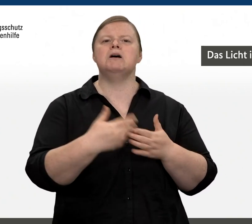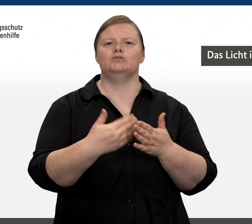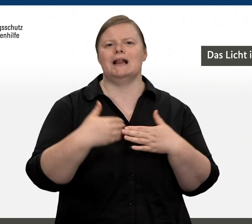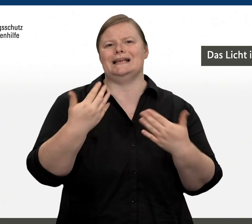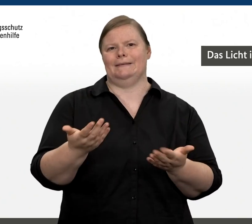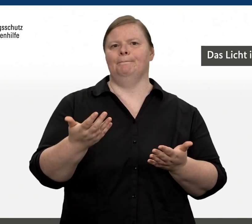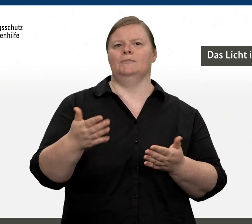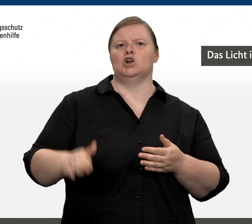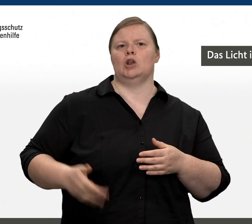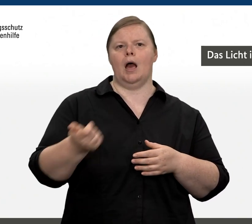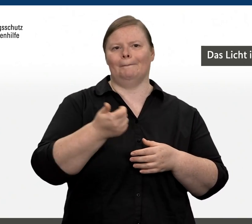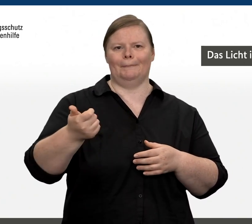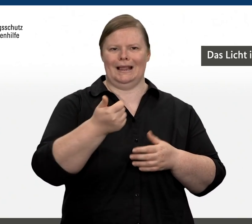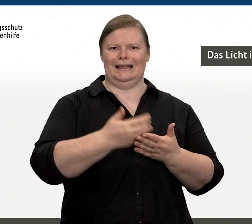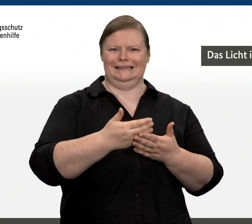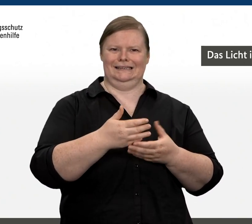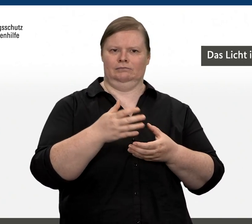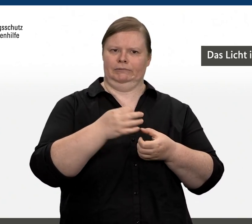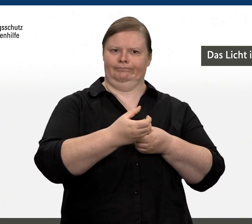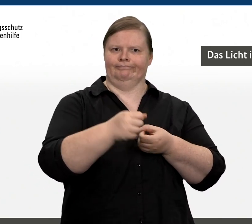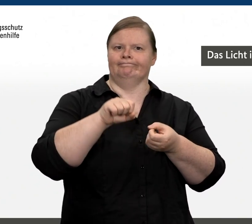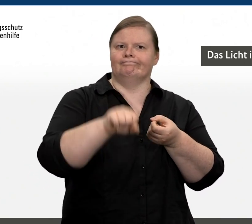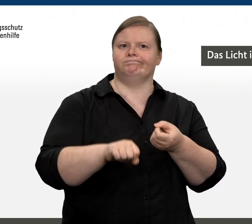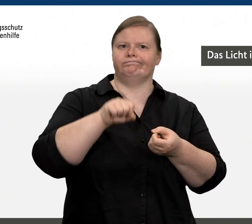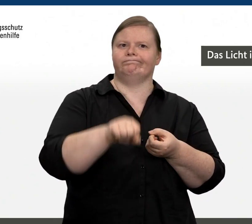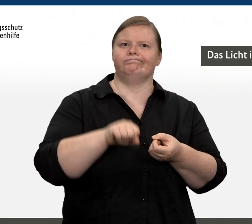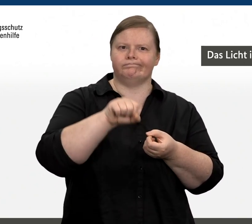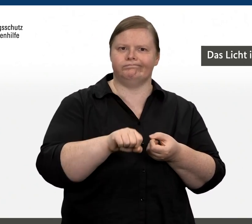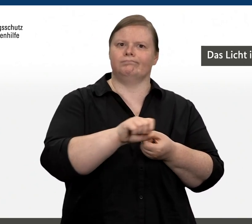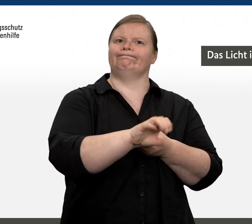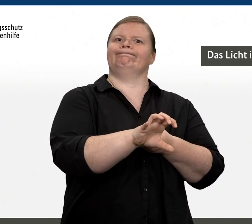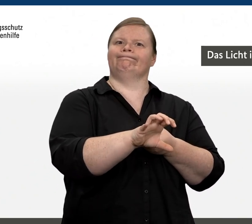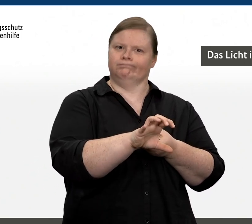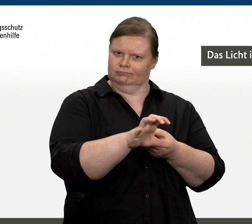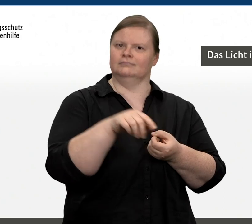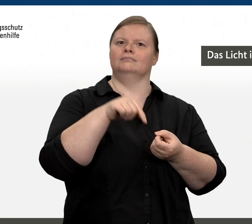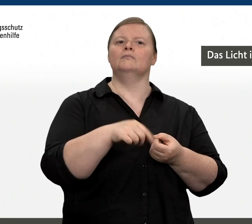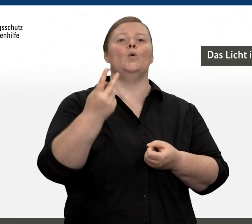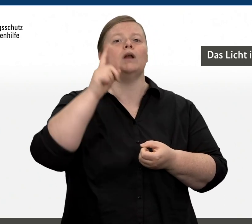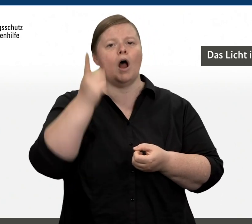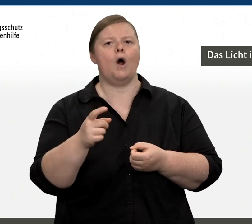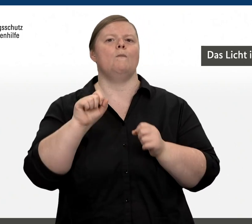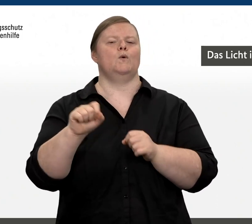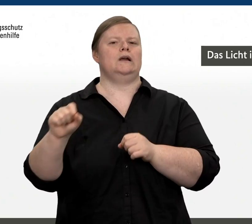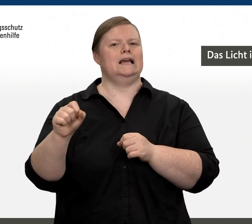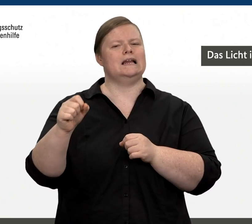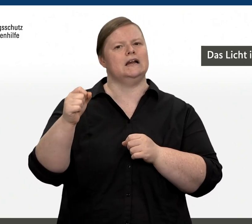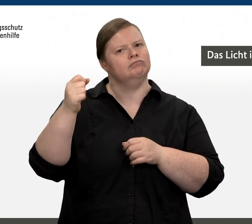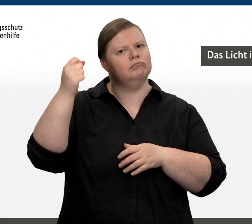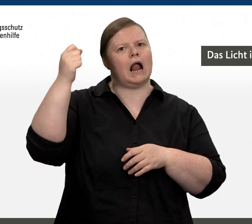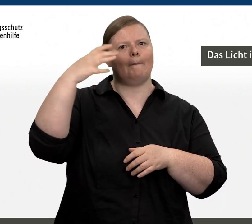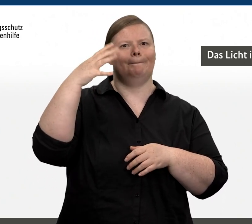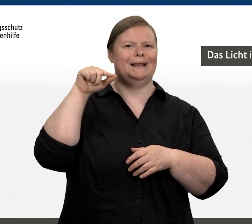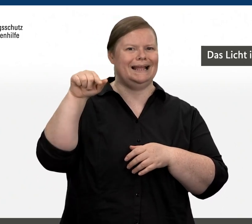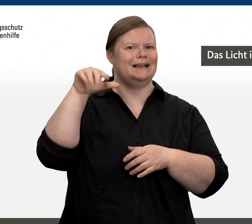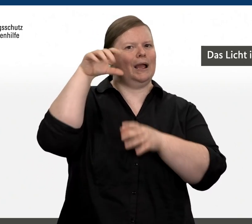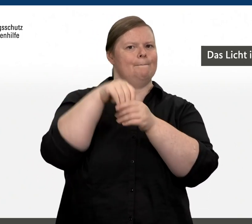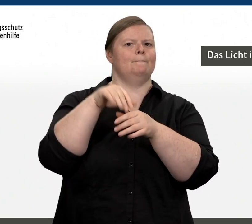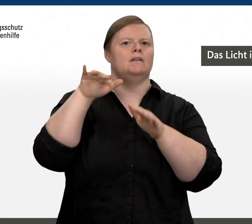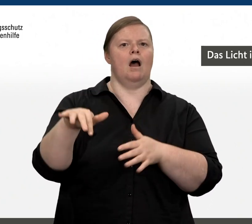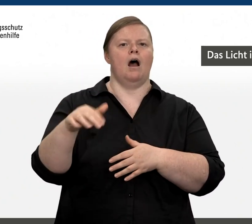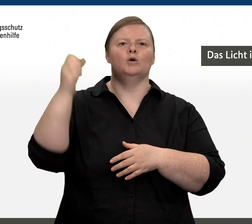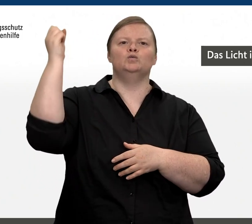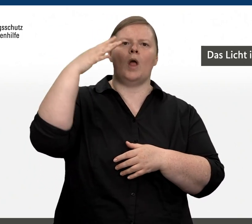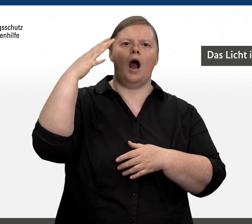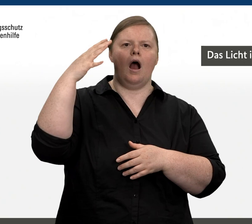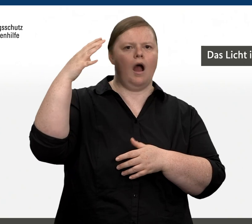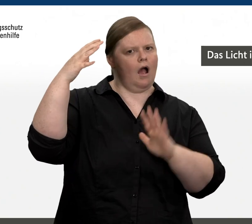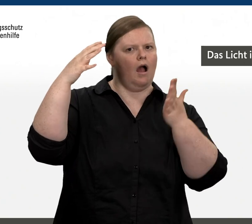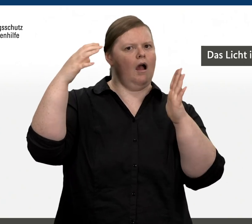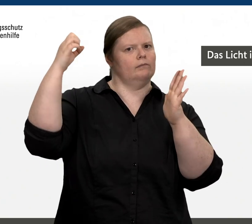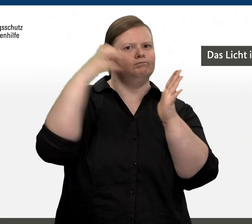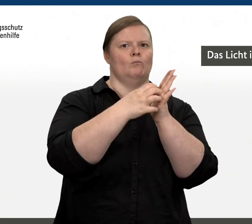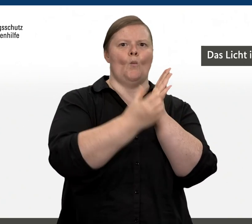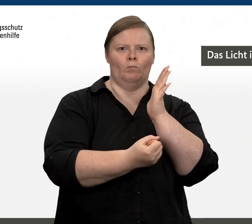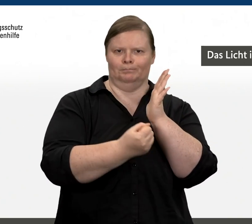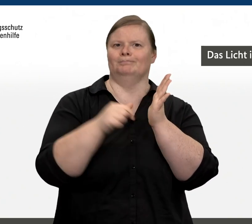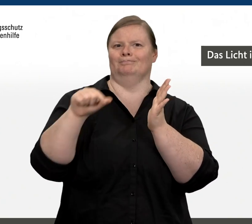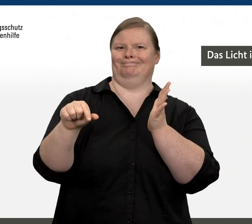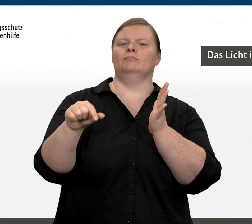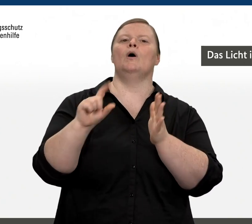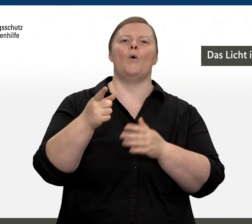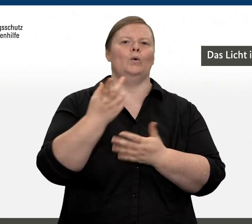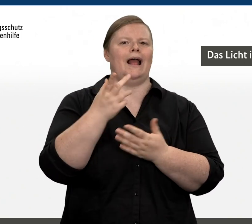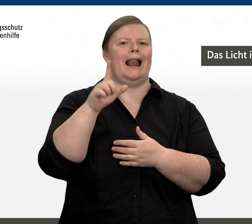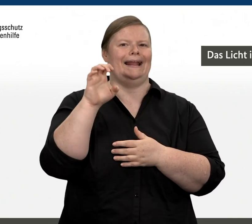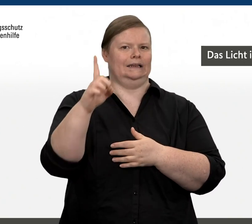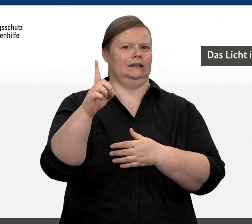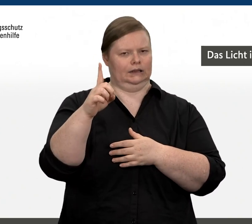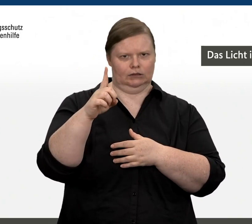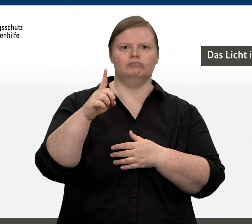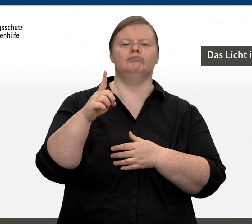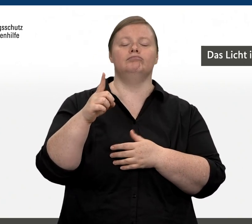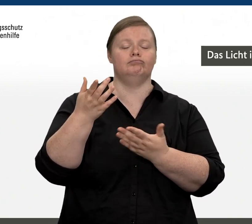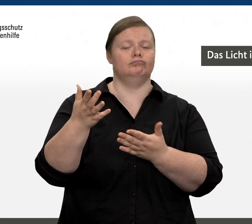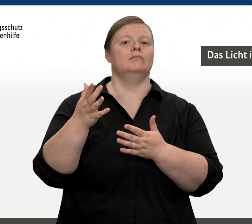zum Beispiel eine Kurbeltaschenlampe oder auch Solar- und LED-Leuchten,